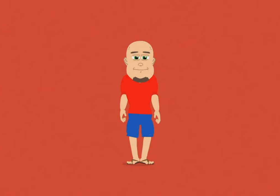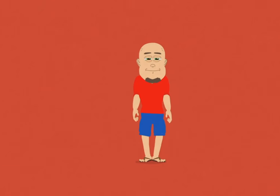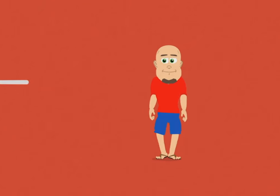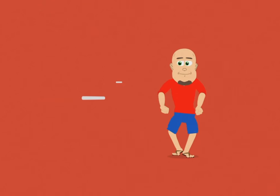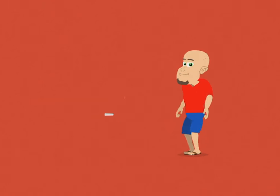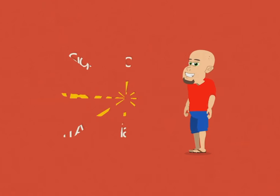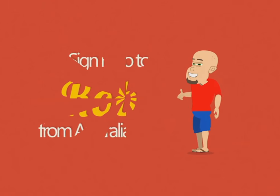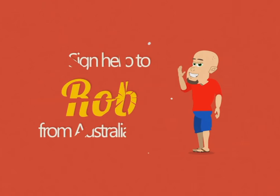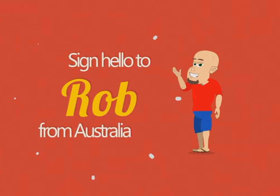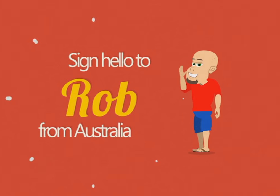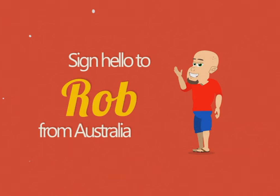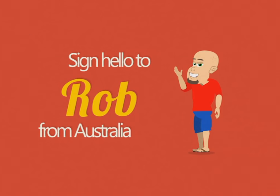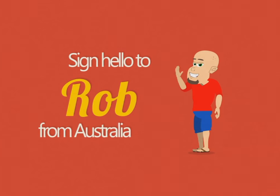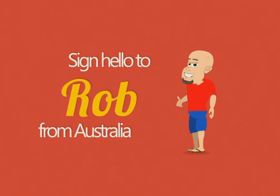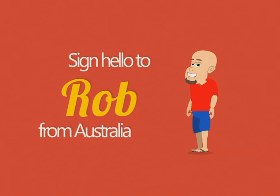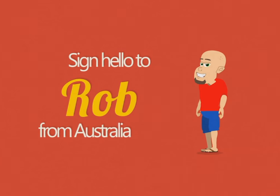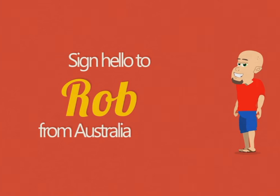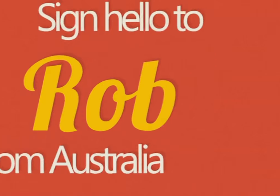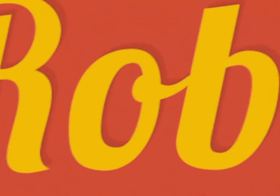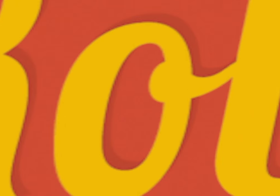Winkt doch Rob mal ein "Hello!" zu!